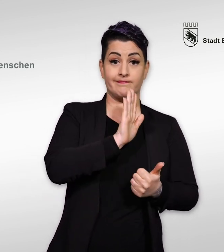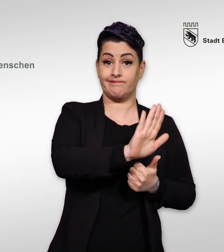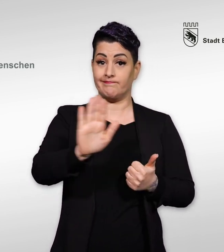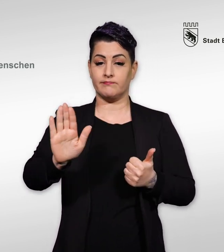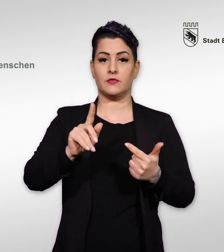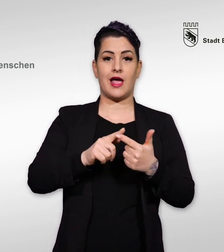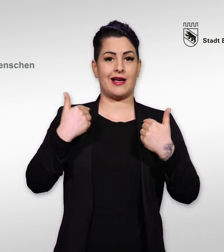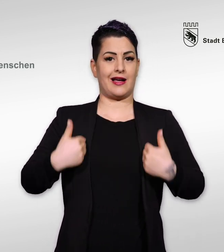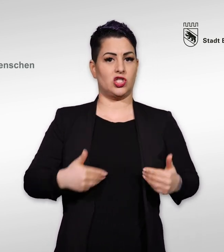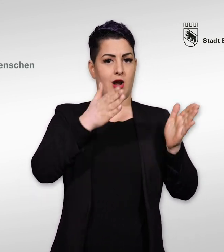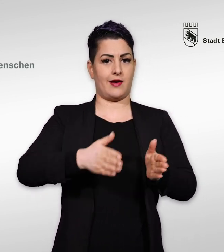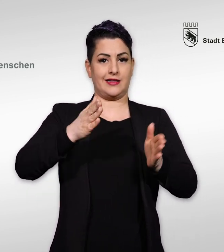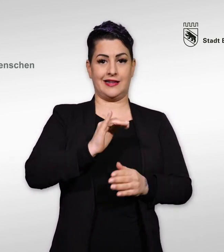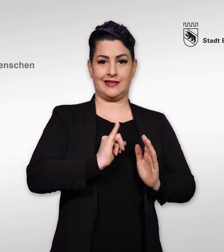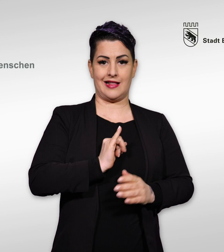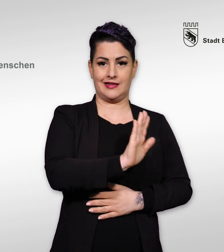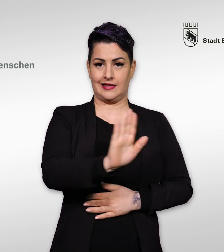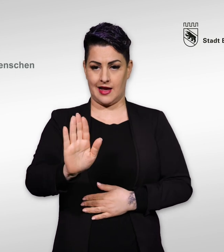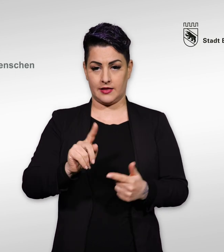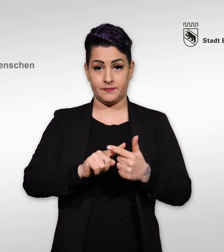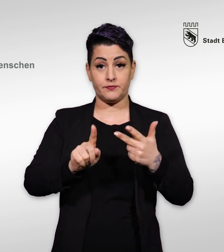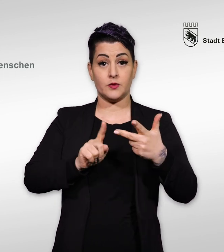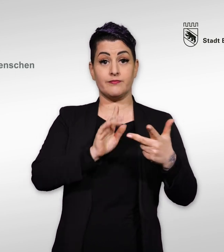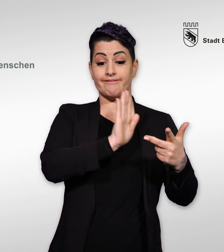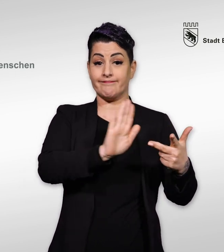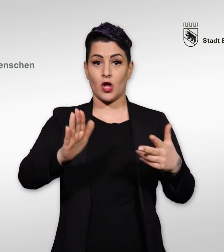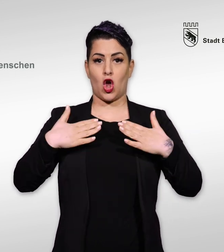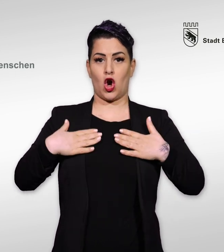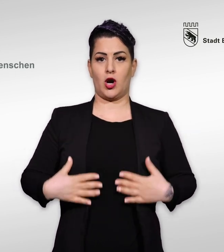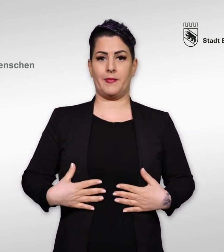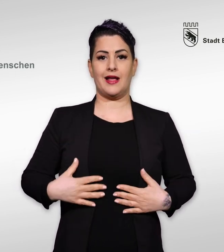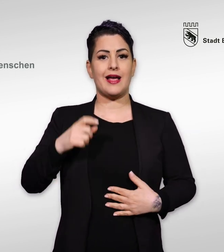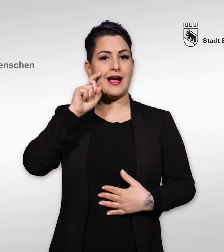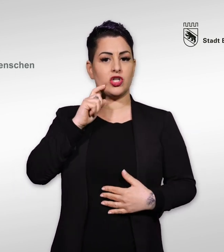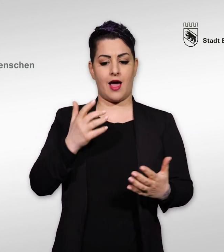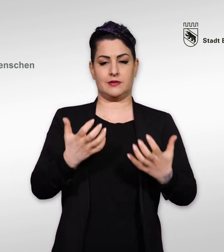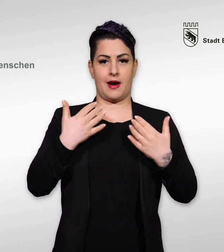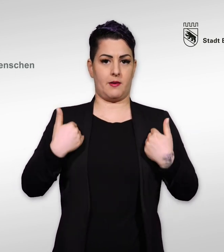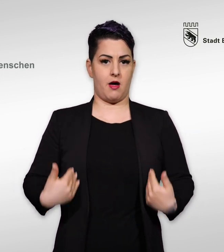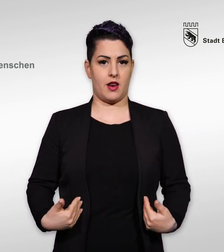ihrer Geschlechtsidentität, ihrer körperlichen Geschlechtsmerkmale